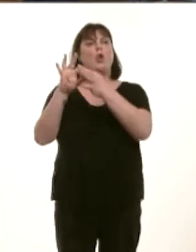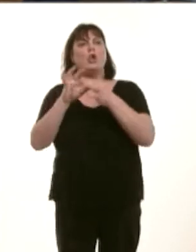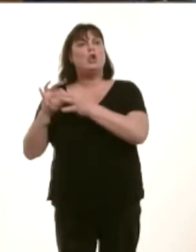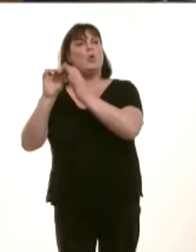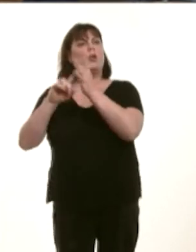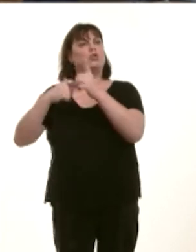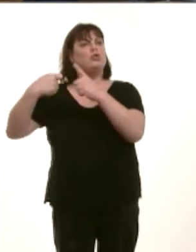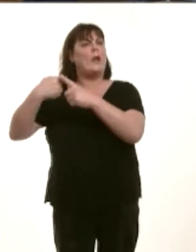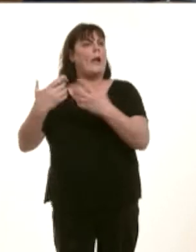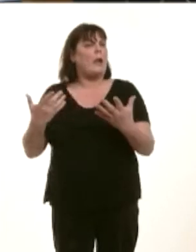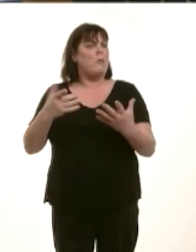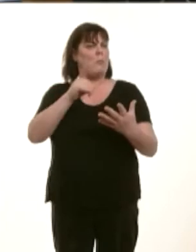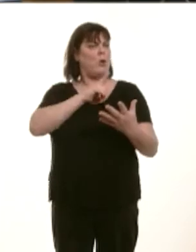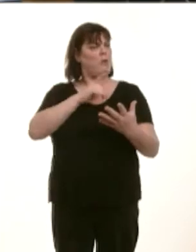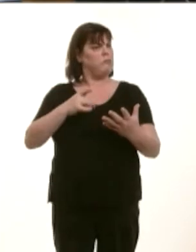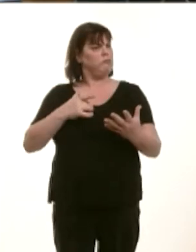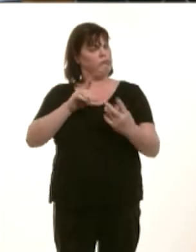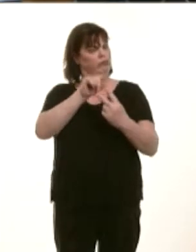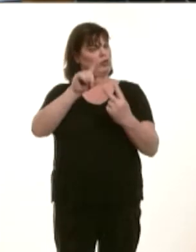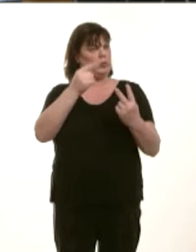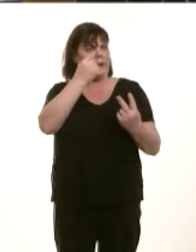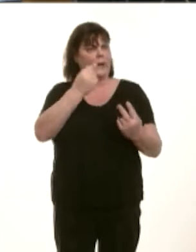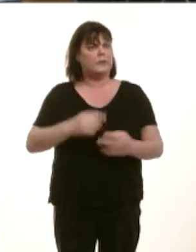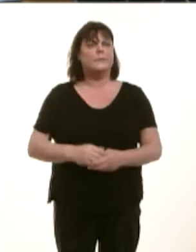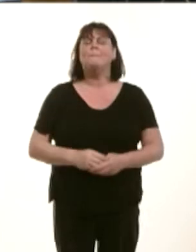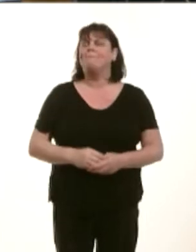niín symud ymlaen gydag e. Mae hwn yn digwydd, wrth gwrs, gydaír platiau rhifau ar geir.